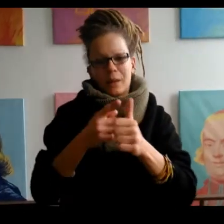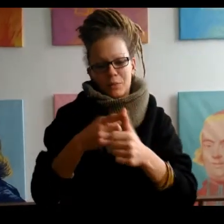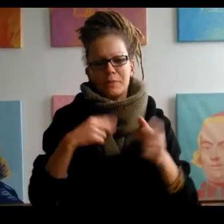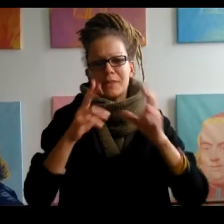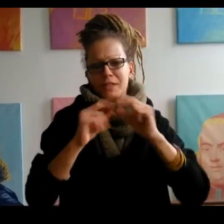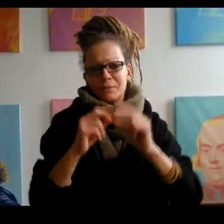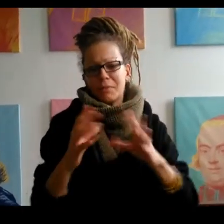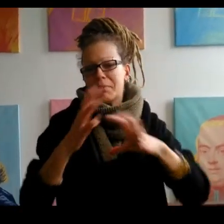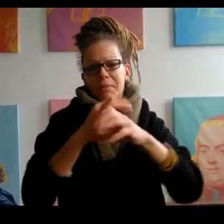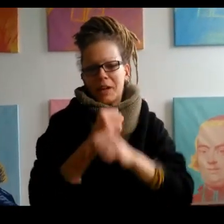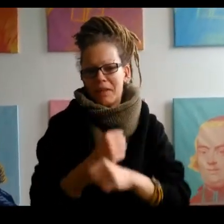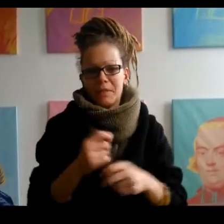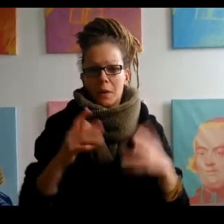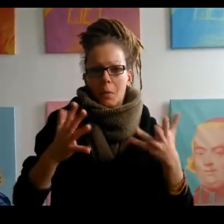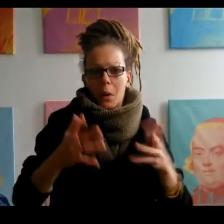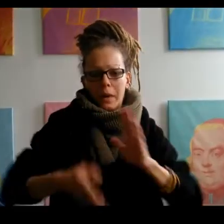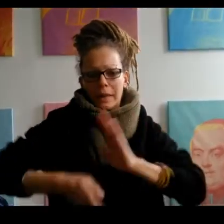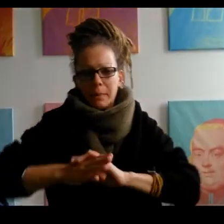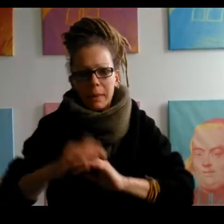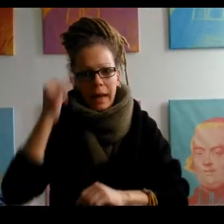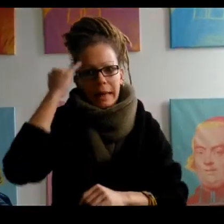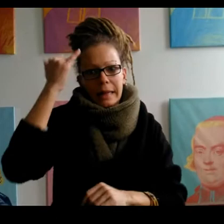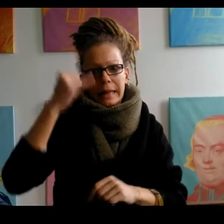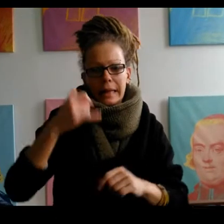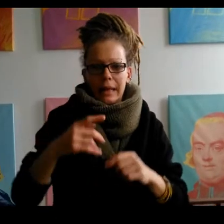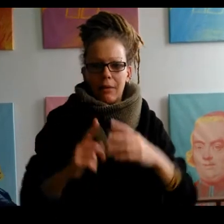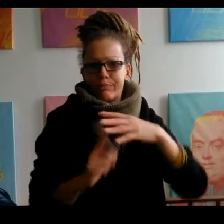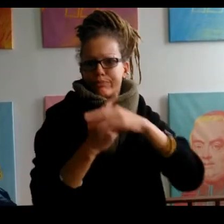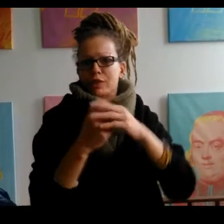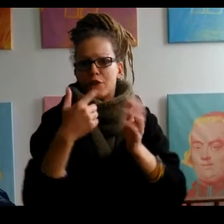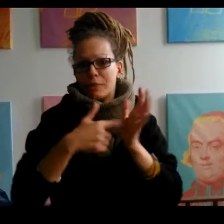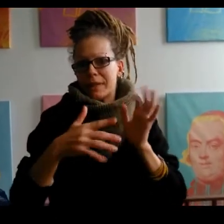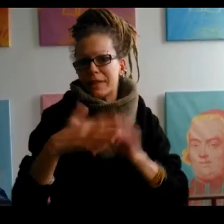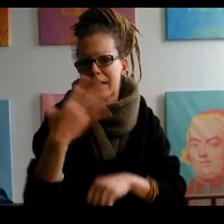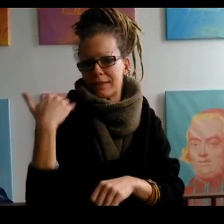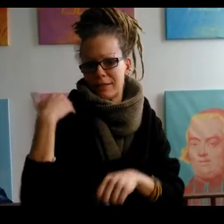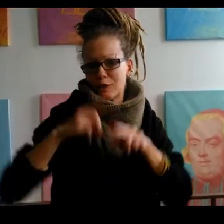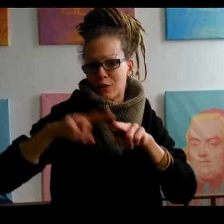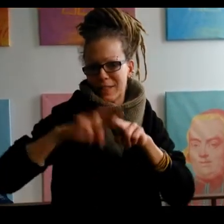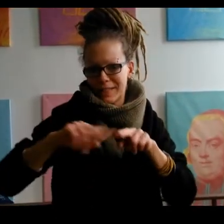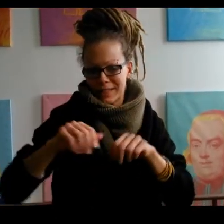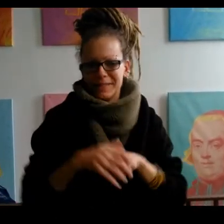Premièrement, je vous expliquerai brièvement comment est venue l'idée de ce projet "Chantier 2015"...